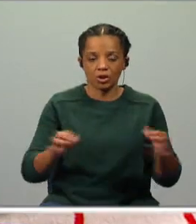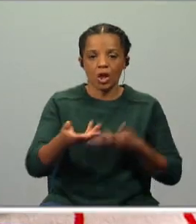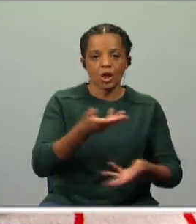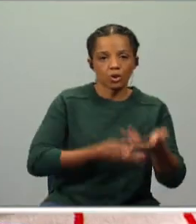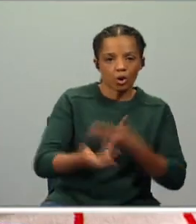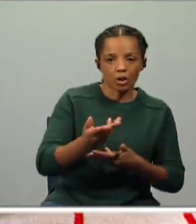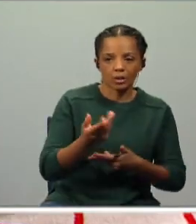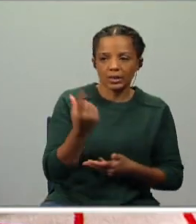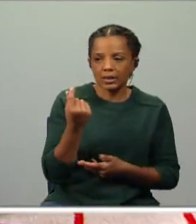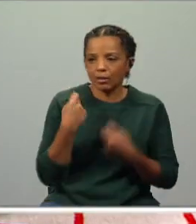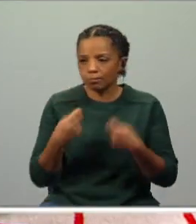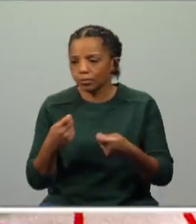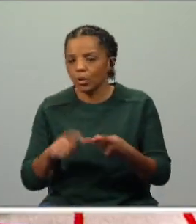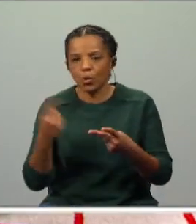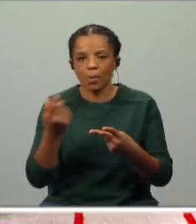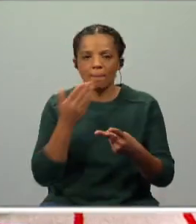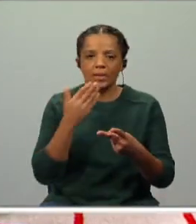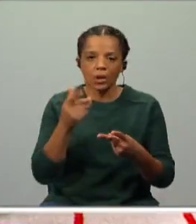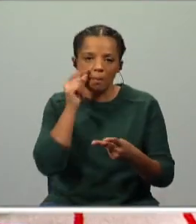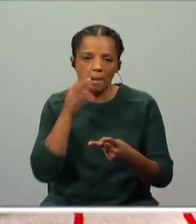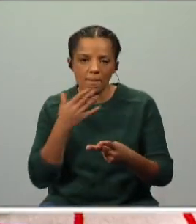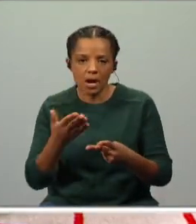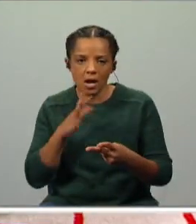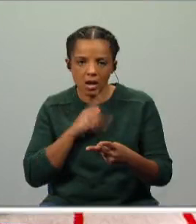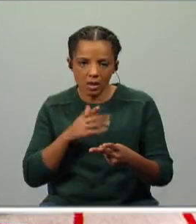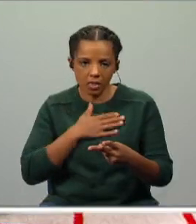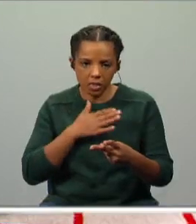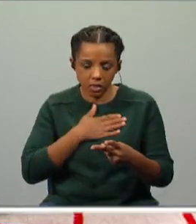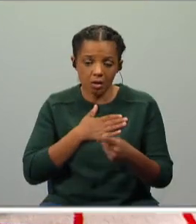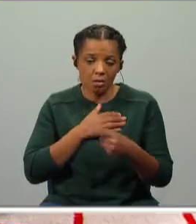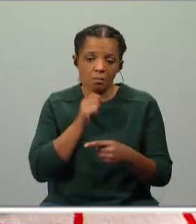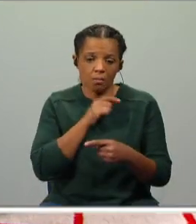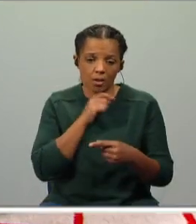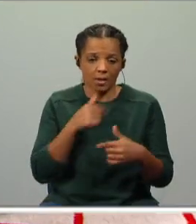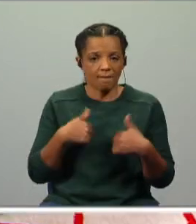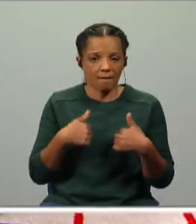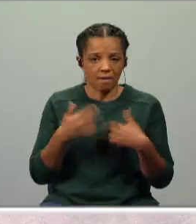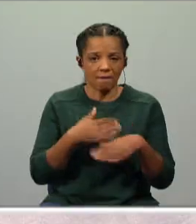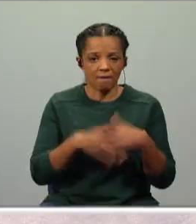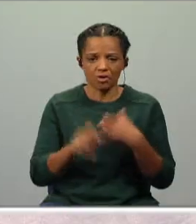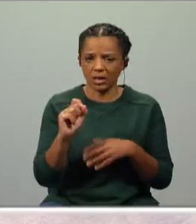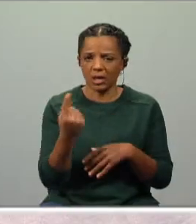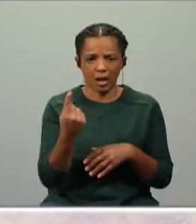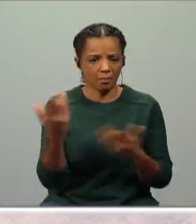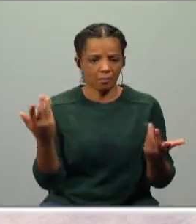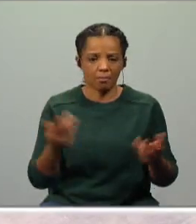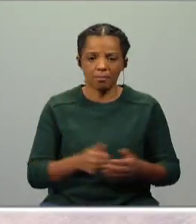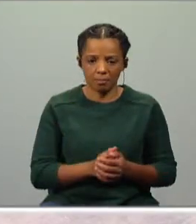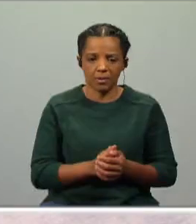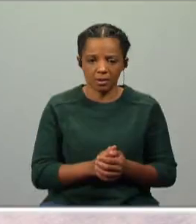pedir dinheiro aos pais e fazem rapidamente um presente